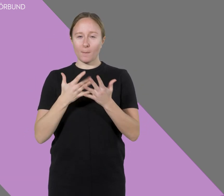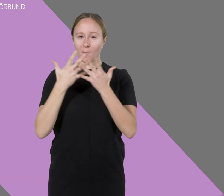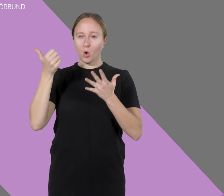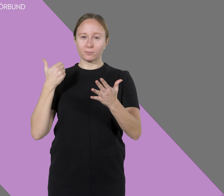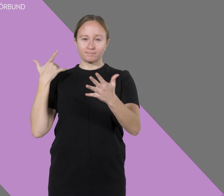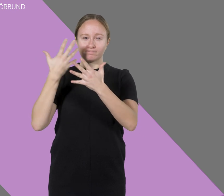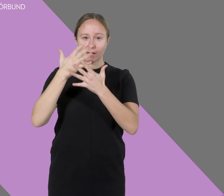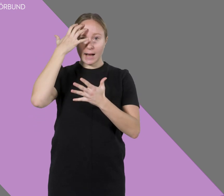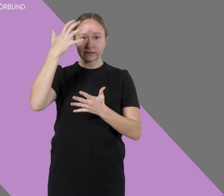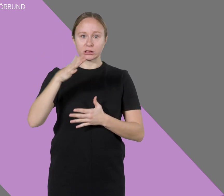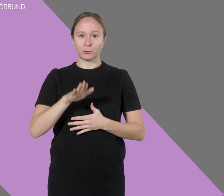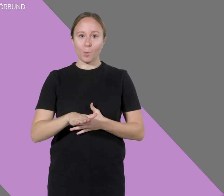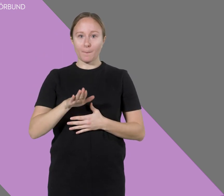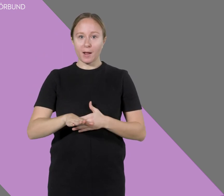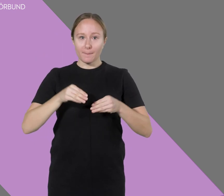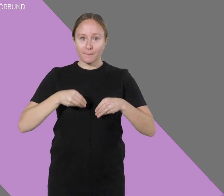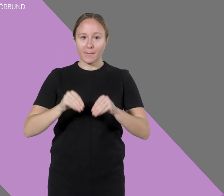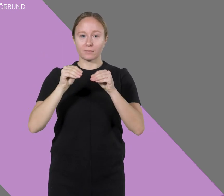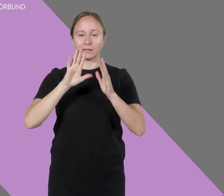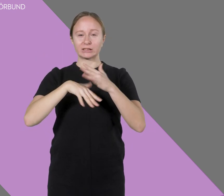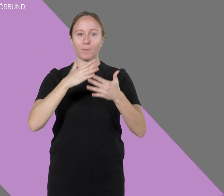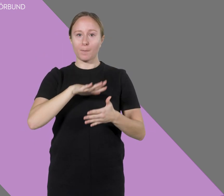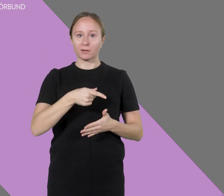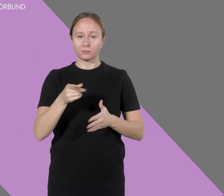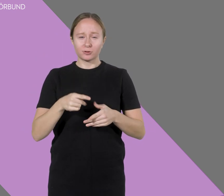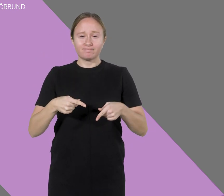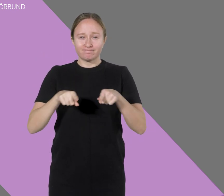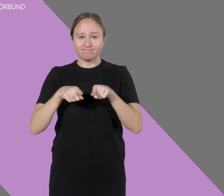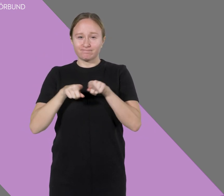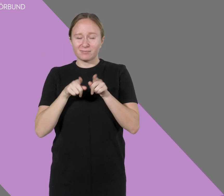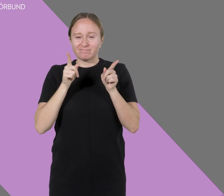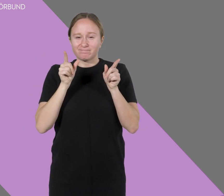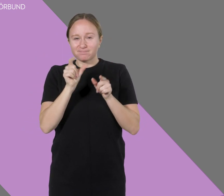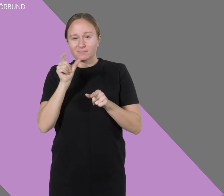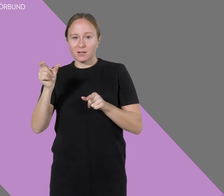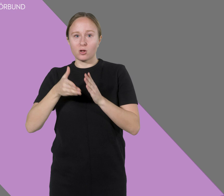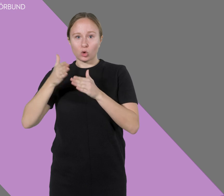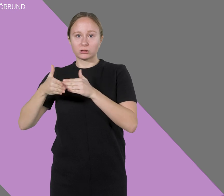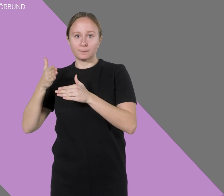I åratal har småbarnspedagogiken för teckenspråkiga barn i Helsingfors - genomförts med tillfälliga lösningar.